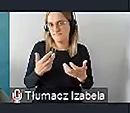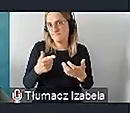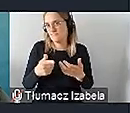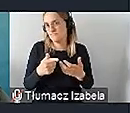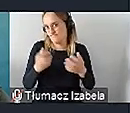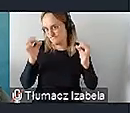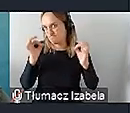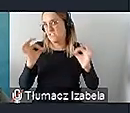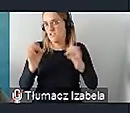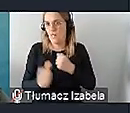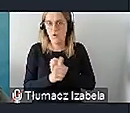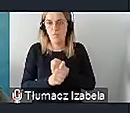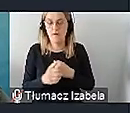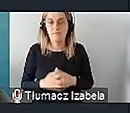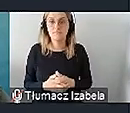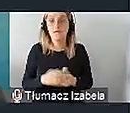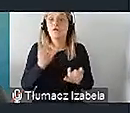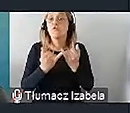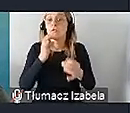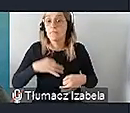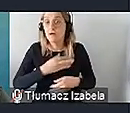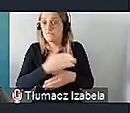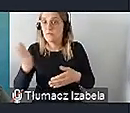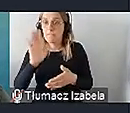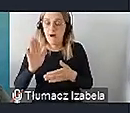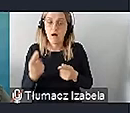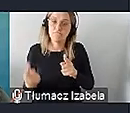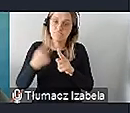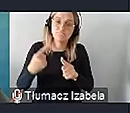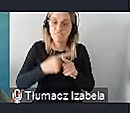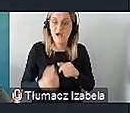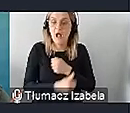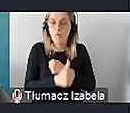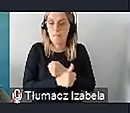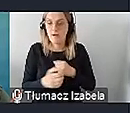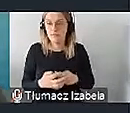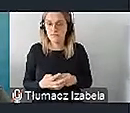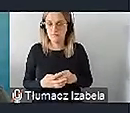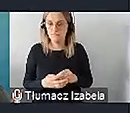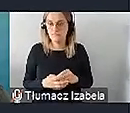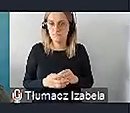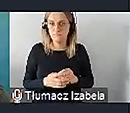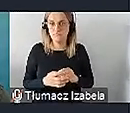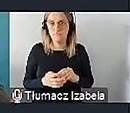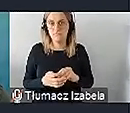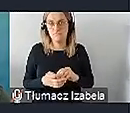Jeżeli mają państwo coś do dodania, jeżeli chodzi o te argumenty, albo któryś przemawia do was najbardziej,